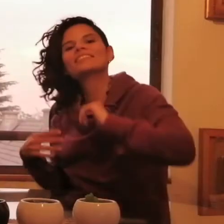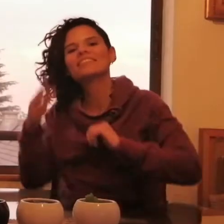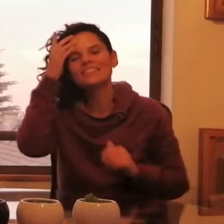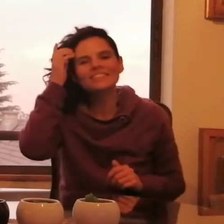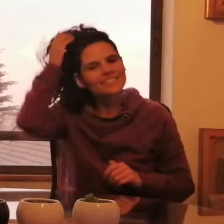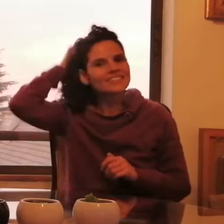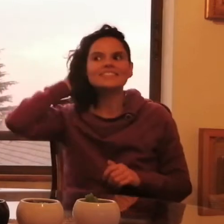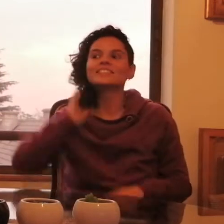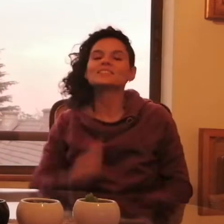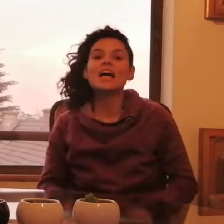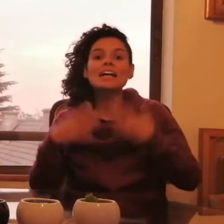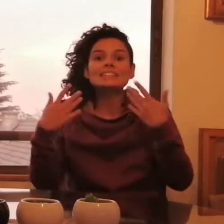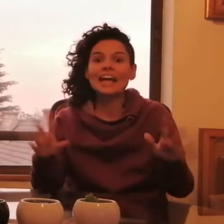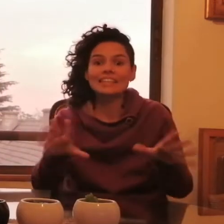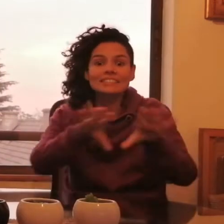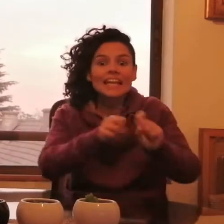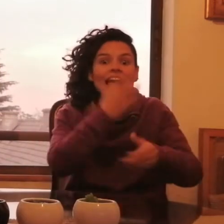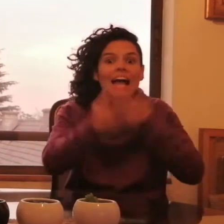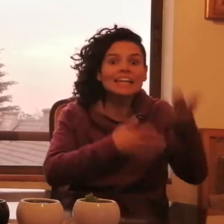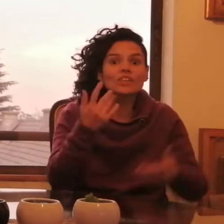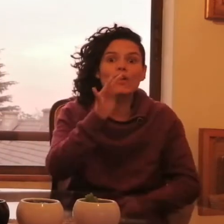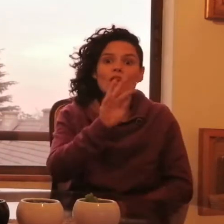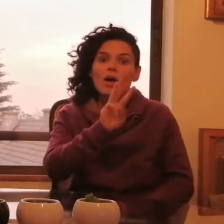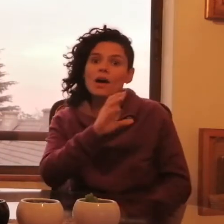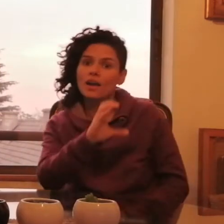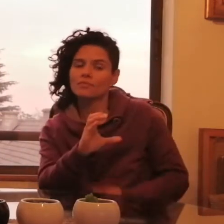bueno ya escuchamos entonces a las chicas de Frank's White Canvas, les vamos